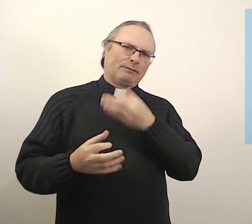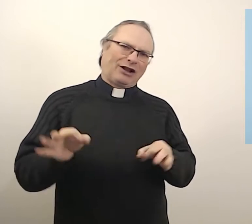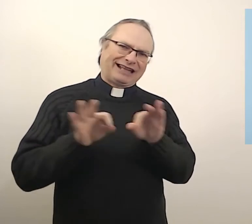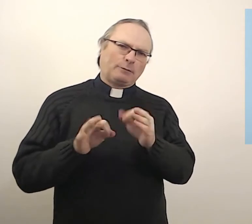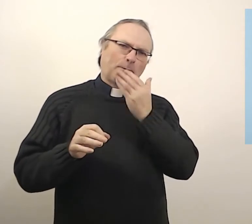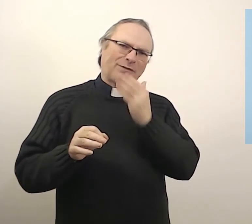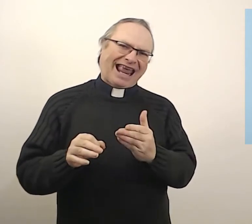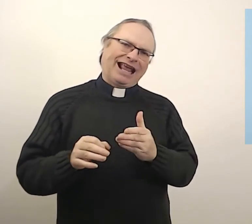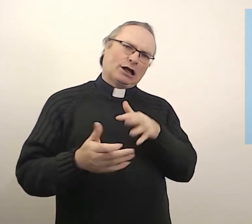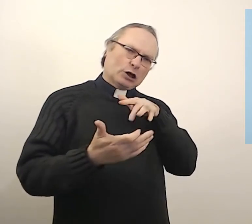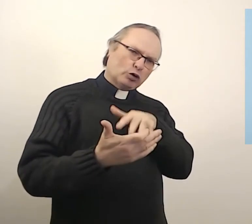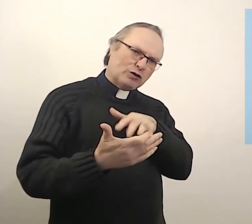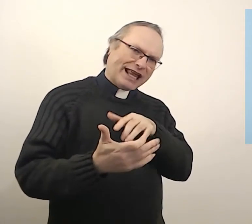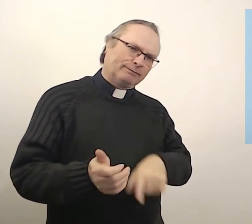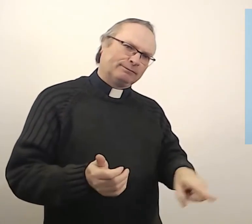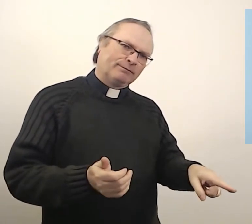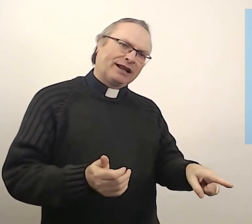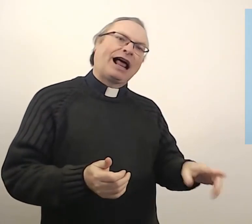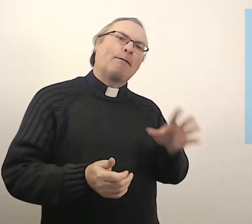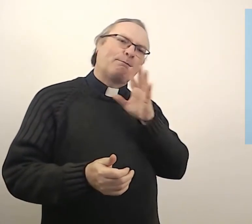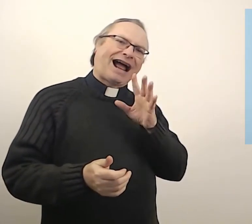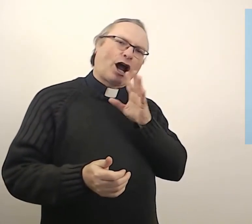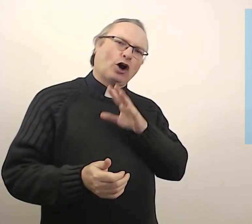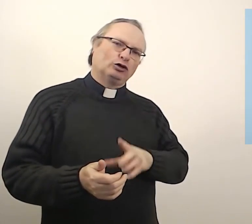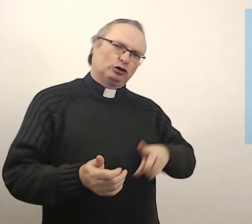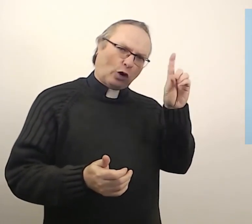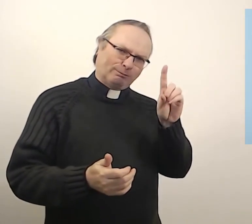Important de bien étudier la Parole de Dieu.